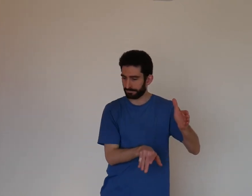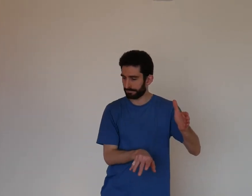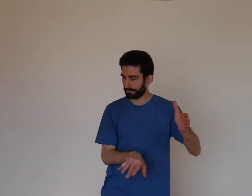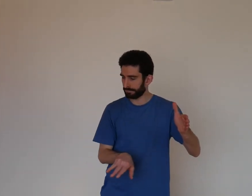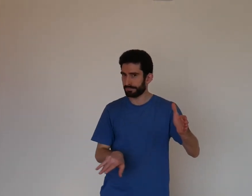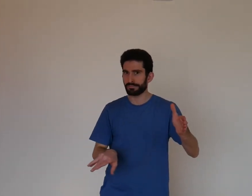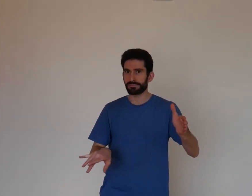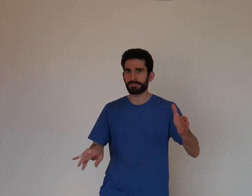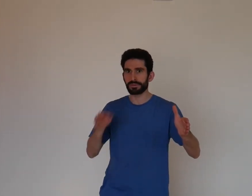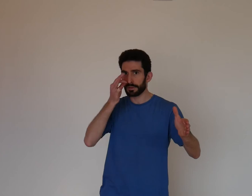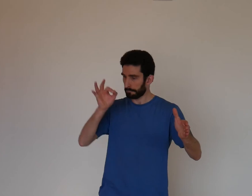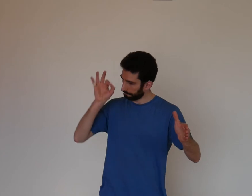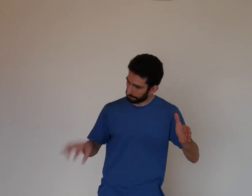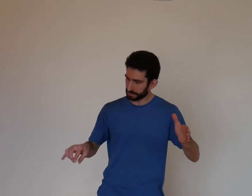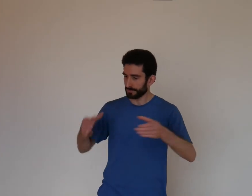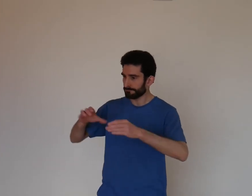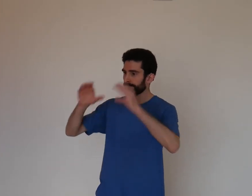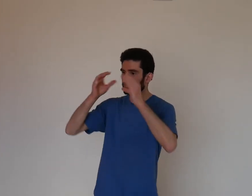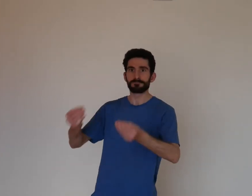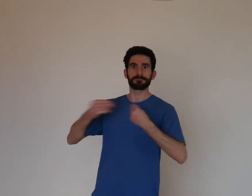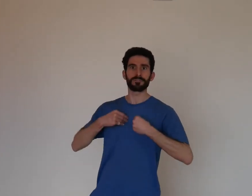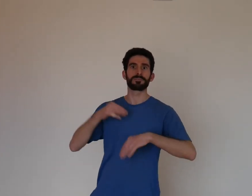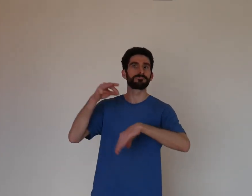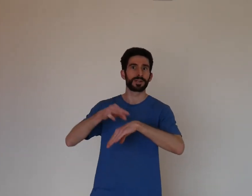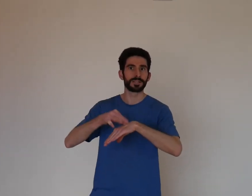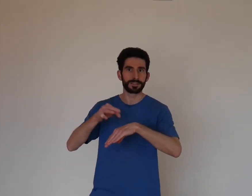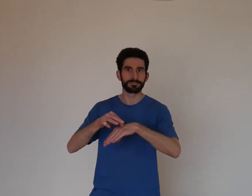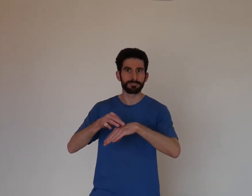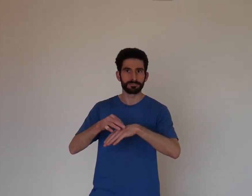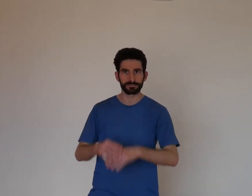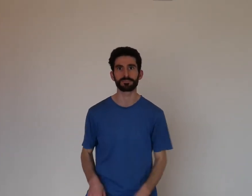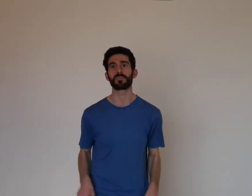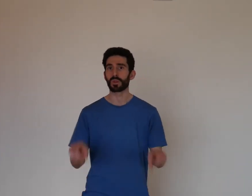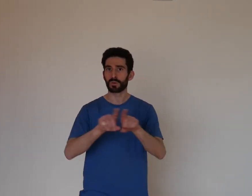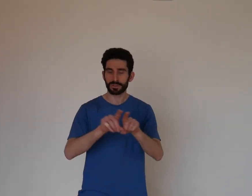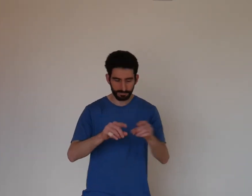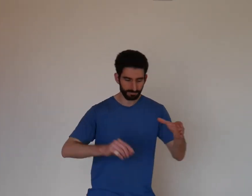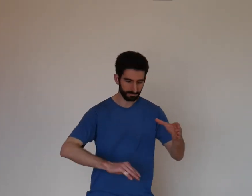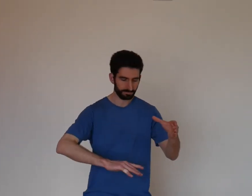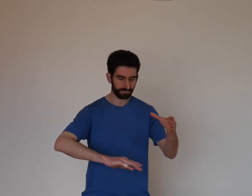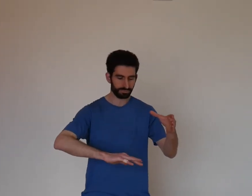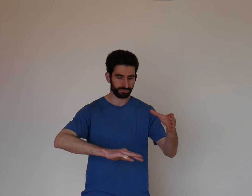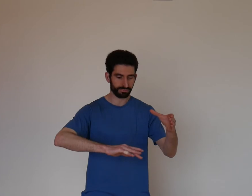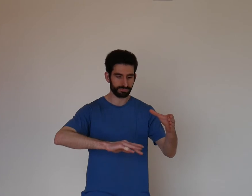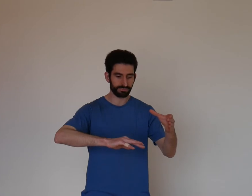Cette pollution provoquait des maladies. Et aussi, quand les fosses